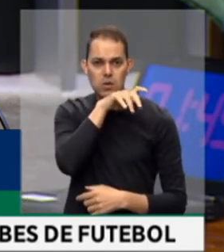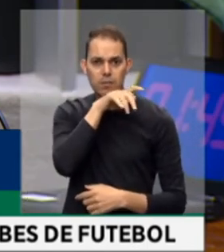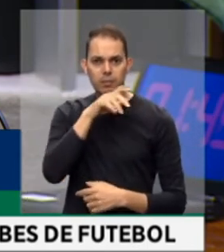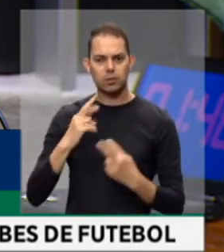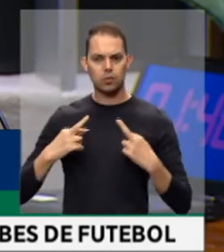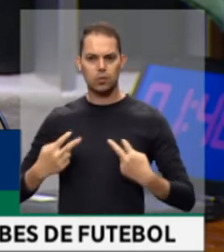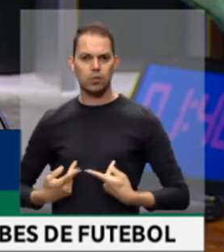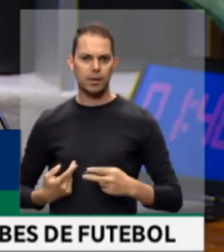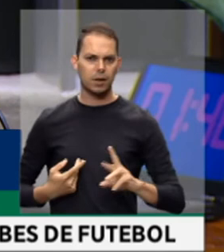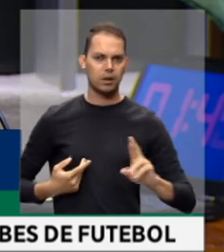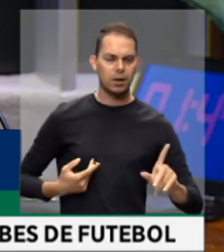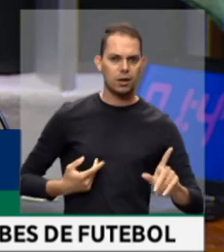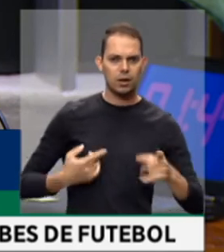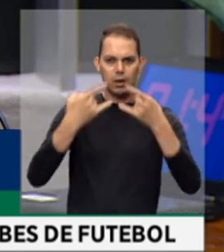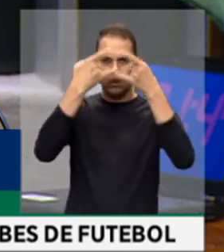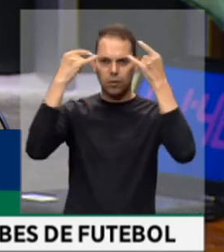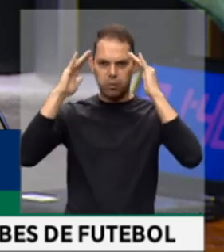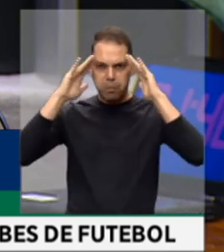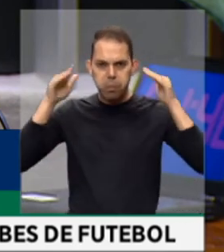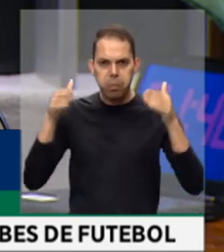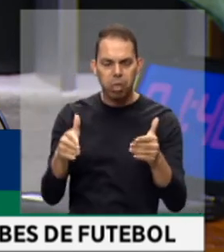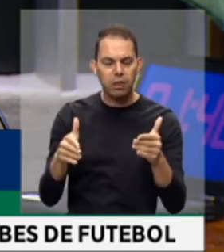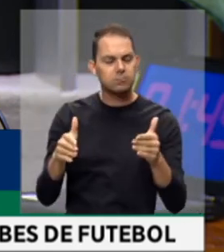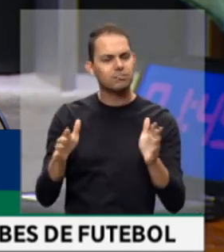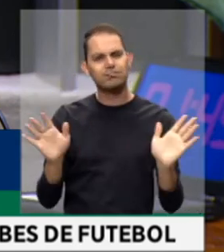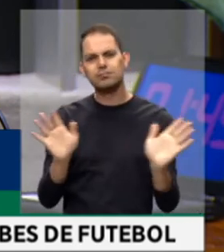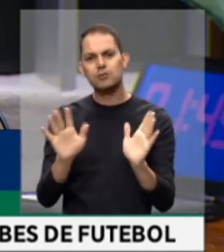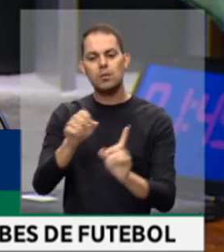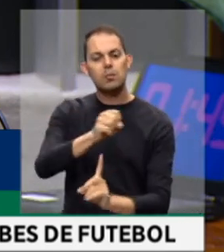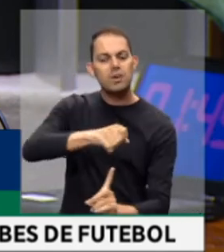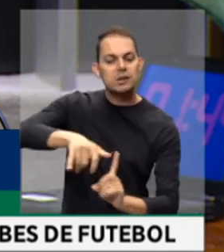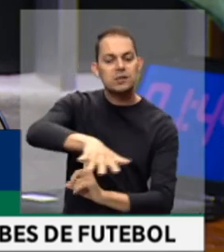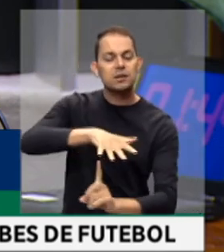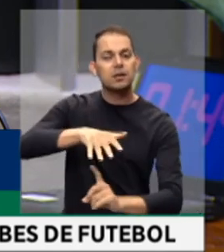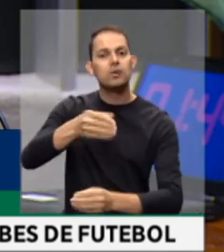HUMANIDADE E A NATUREZA OS ANIMAIS... NÃO HUMANOS... A LÓ GICA... EXCLUSIVA DO